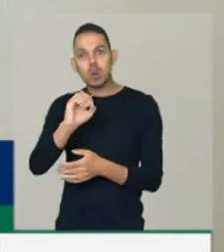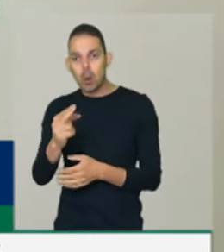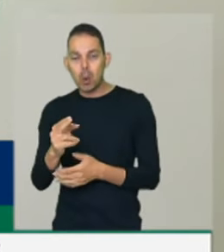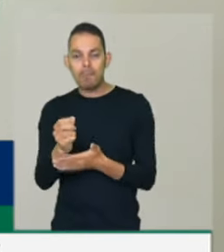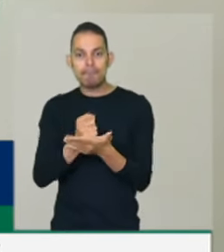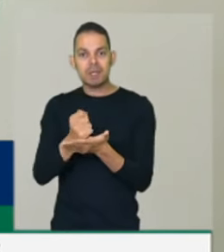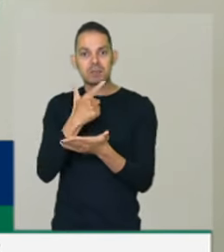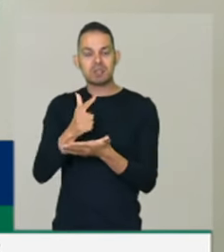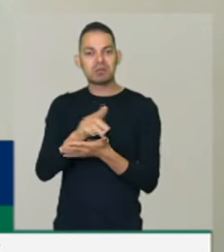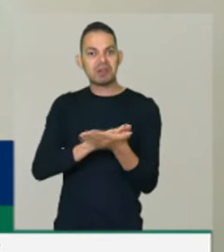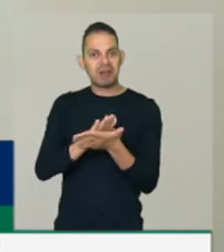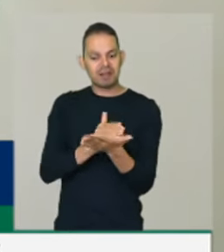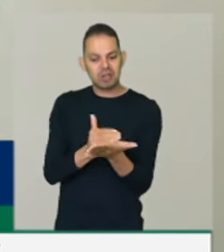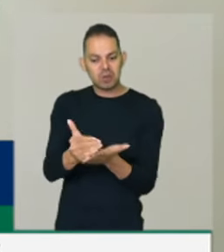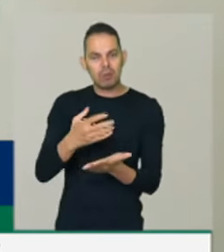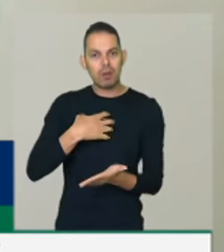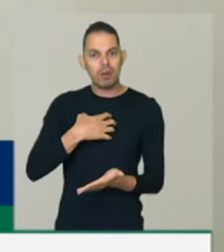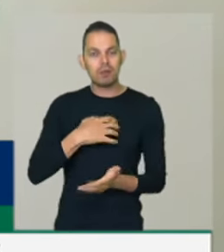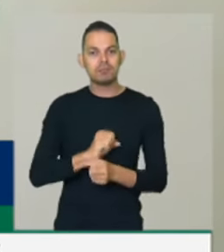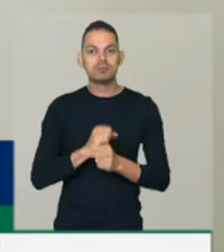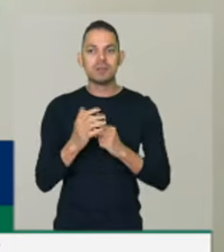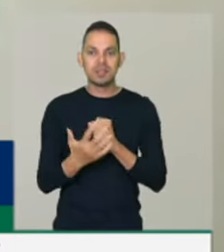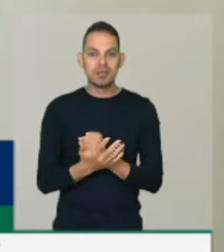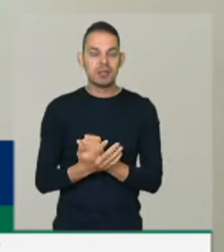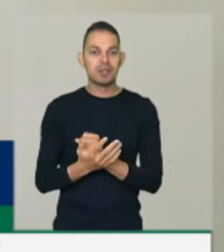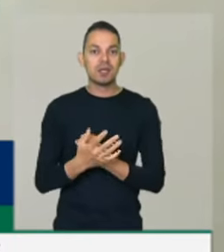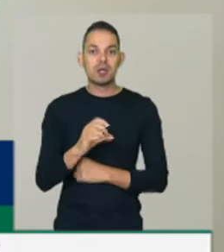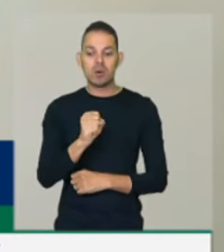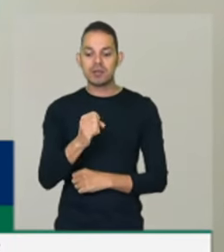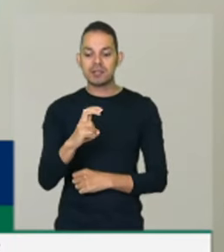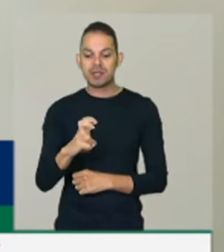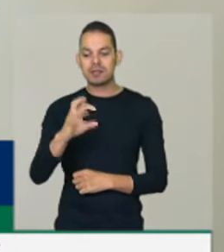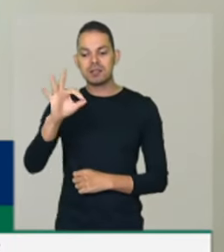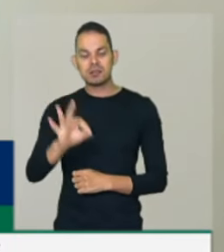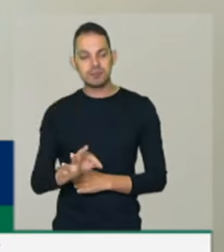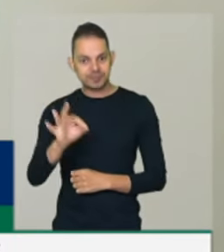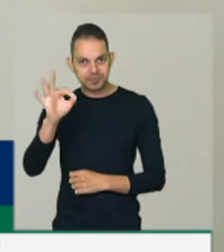PRIMEIROS SINTOMAS, 85% VAI TER SUCESSO NO TRATAMENTO.